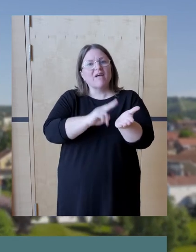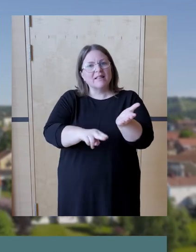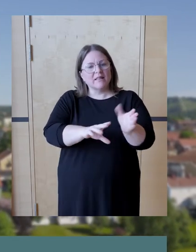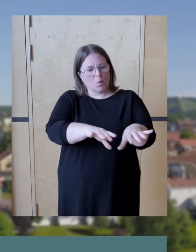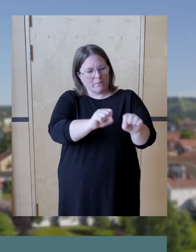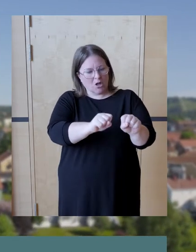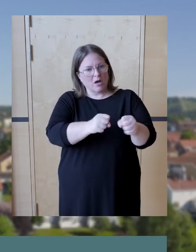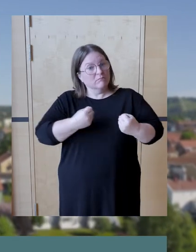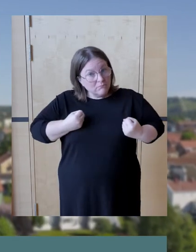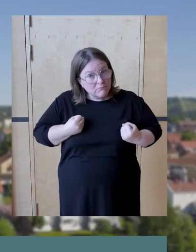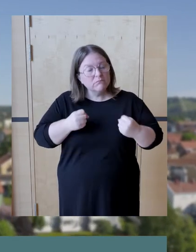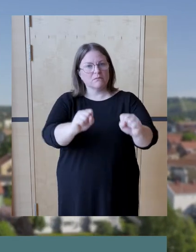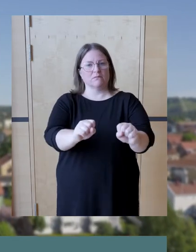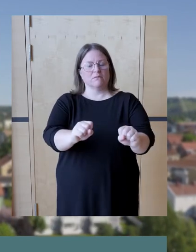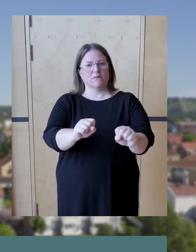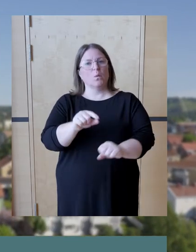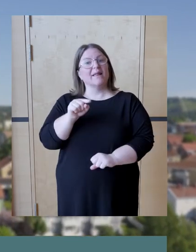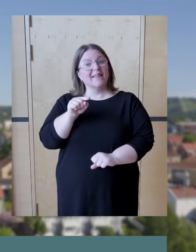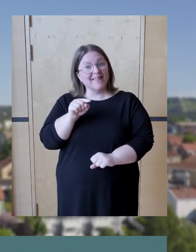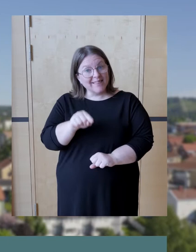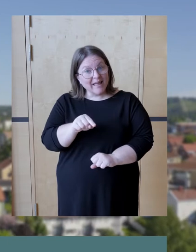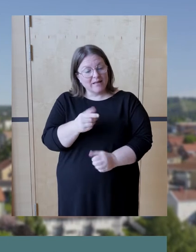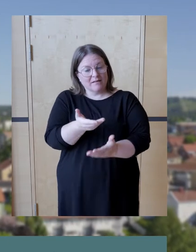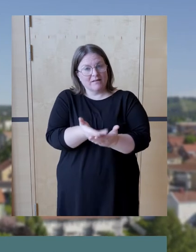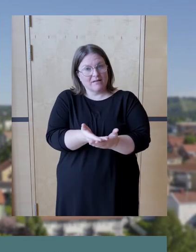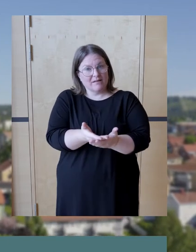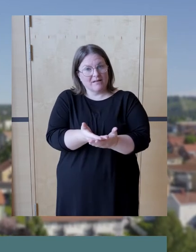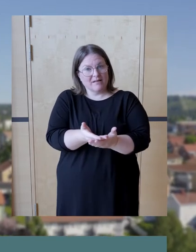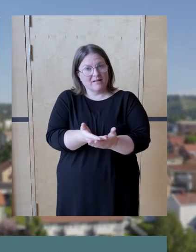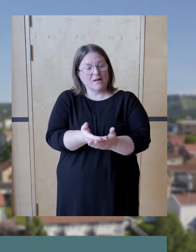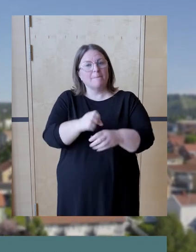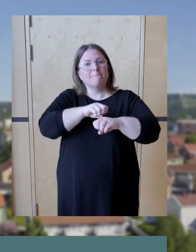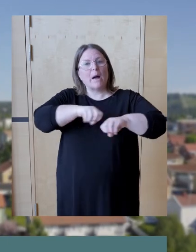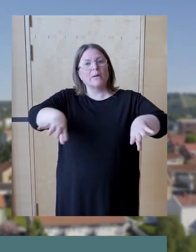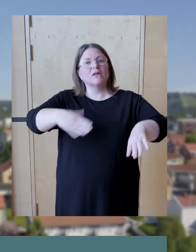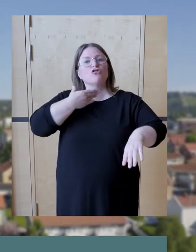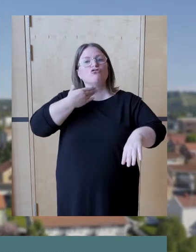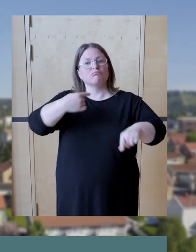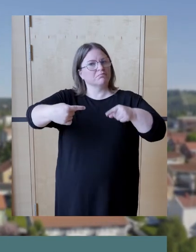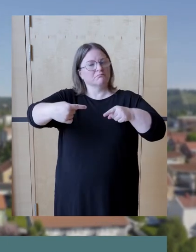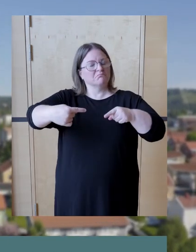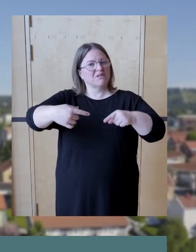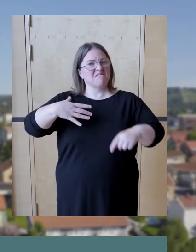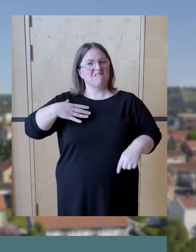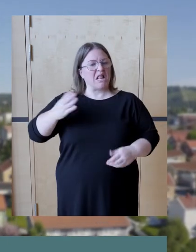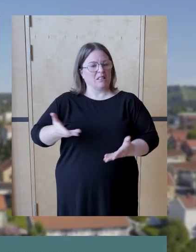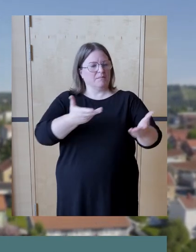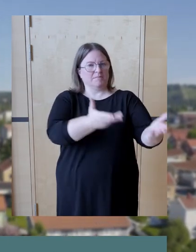Och de yrkanden som vill ha deras stöd i majoriteten mot man vill inte e-förvaltningen Påbörja det här